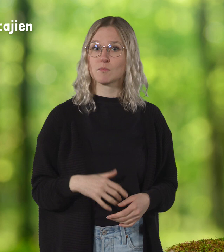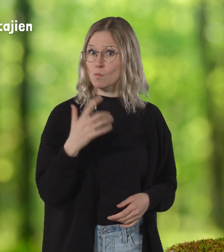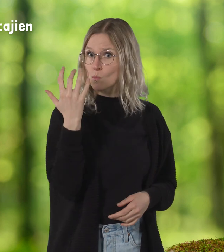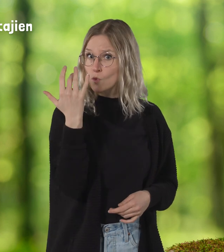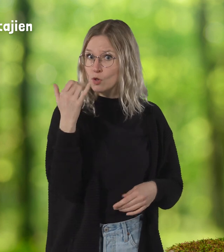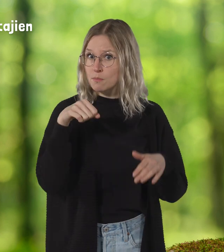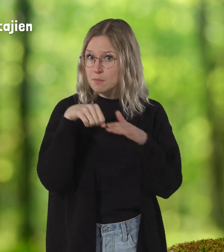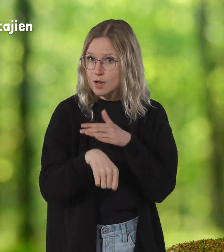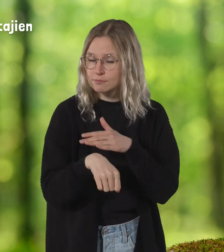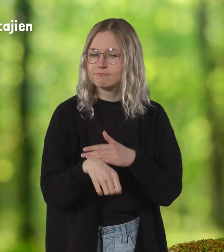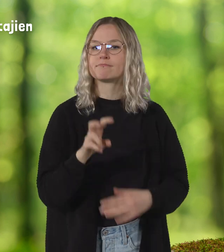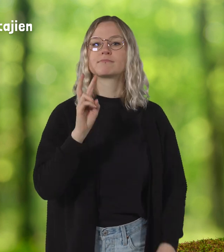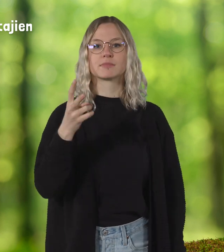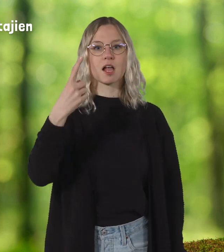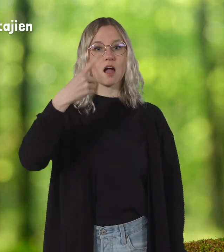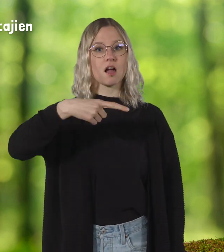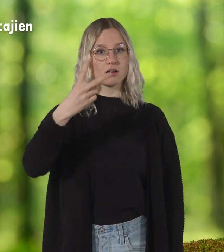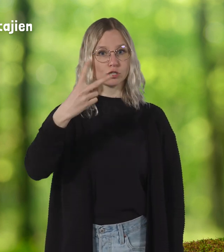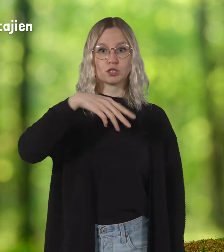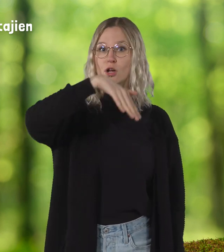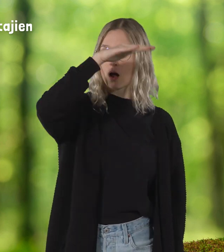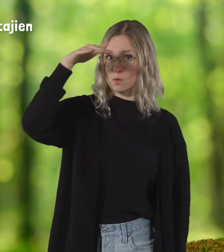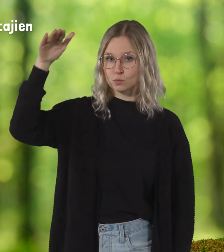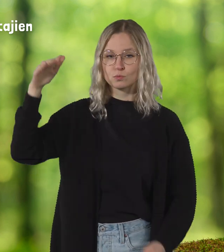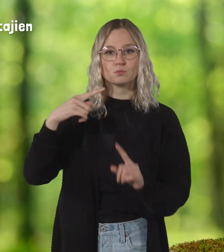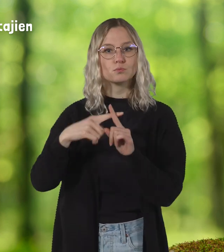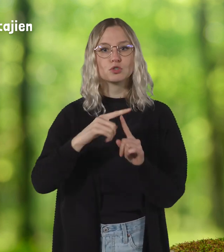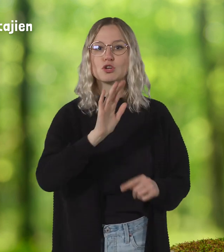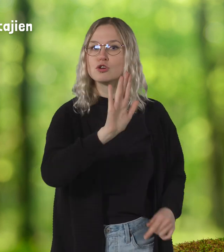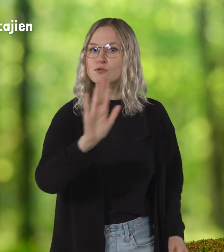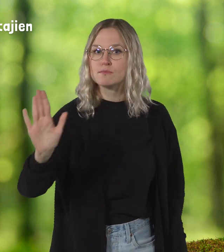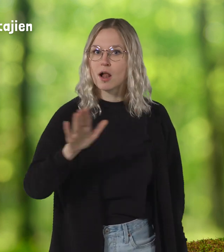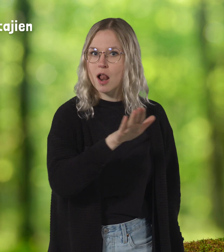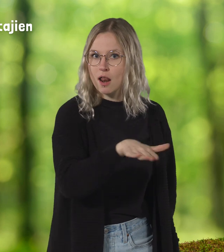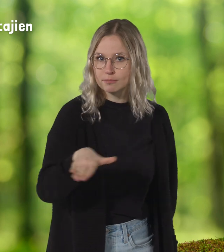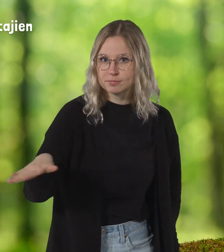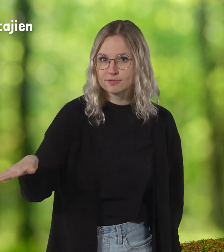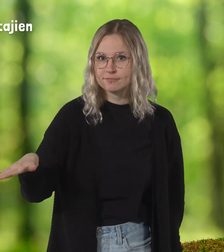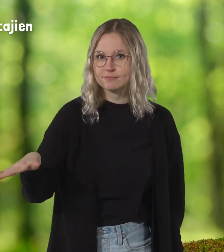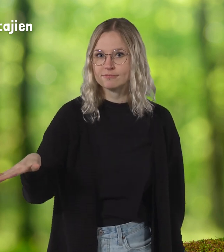Mukaan mahtuu 12 aikuista ja heidän lapsensa.